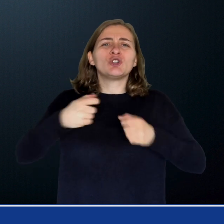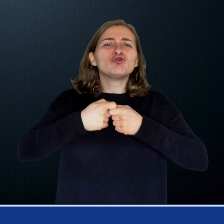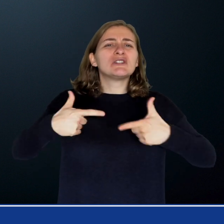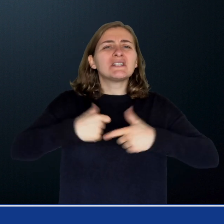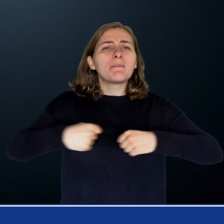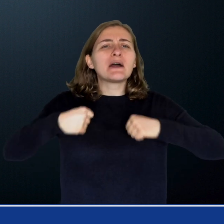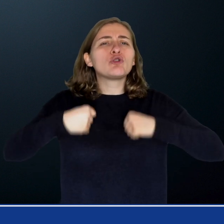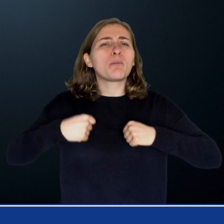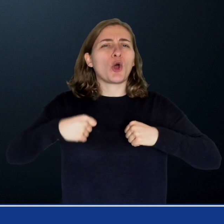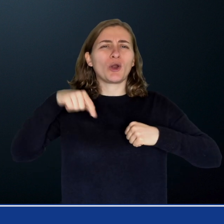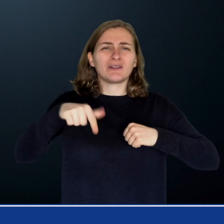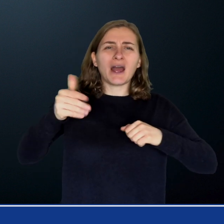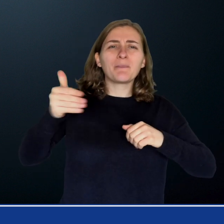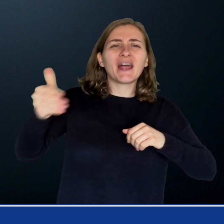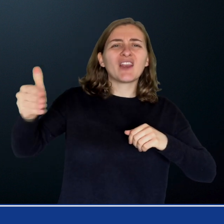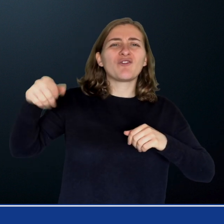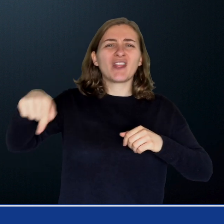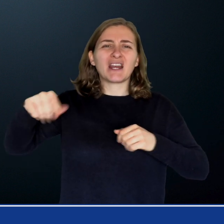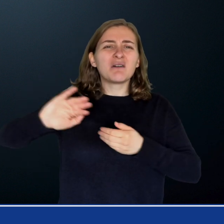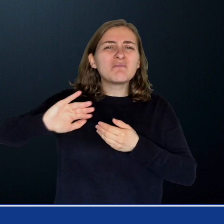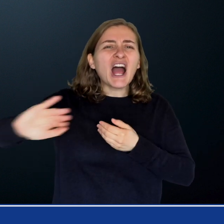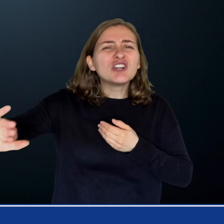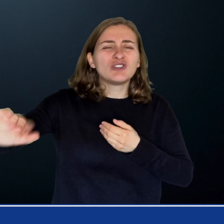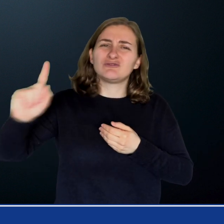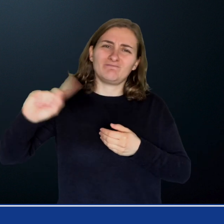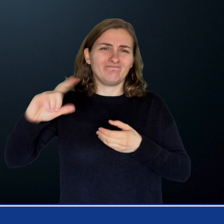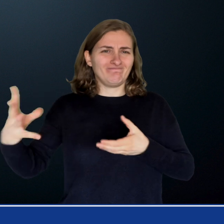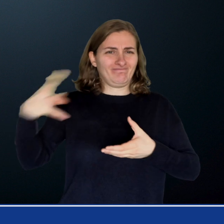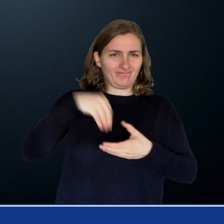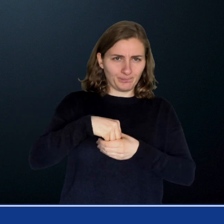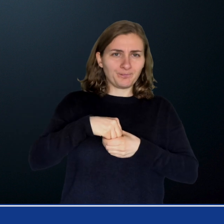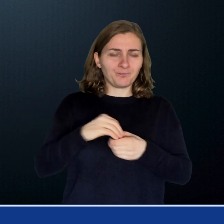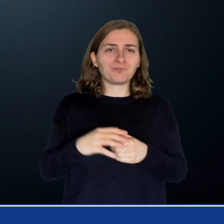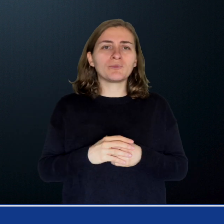contro i fenomeni di marginalizzazione nelle aree periferiche urbane delle grandi città.